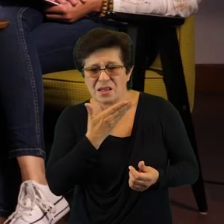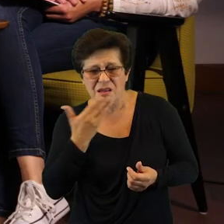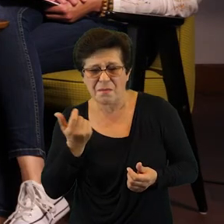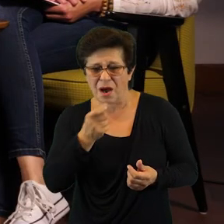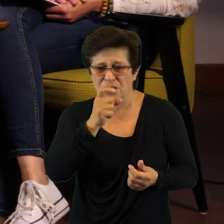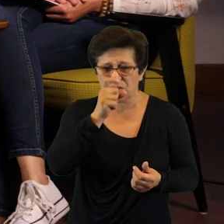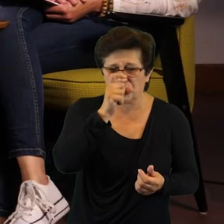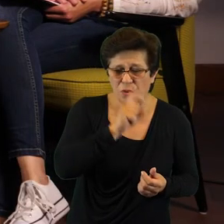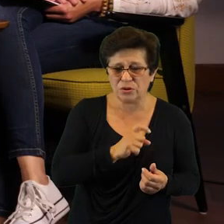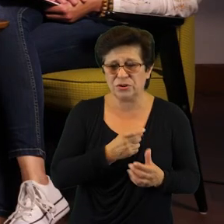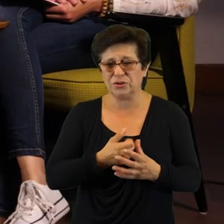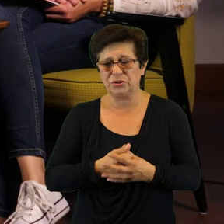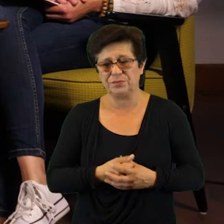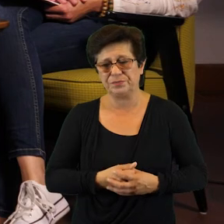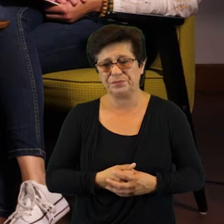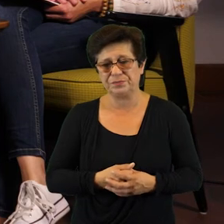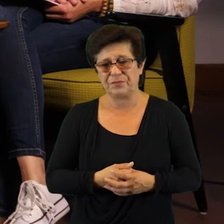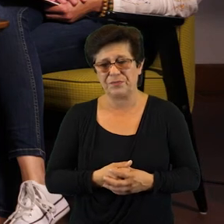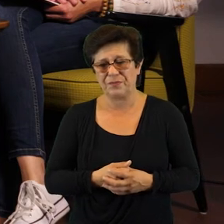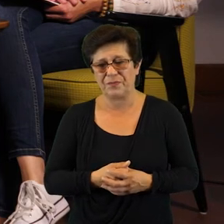Bywał okrutny w swoich ocenach,